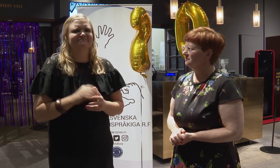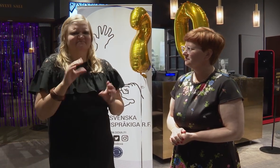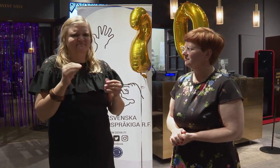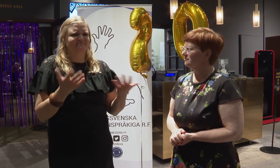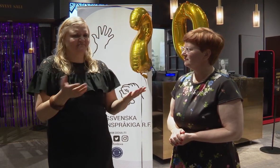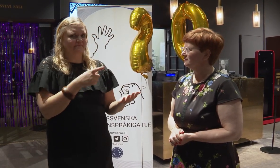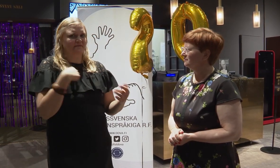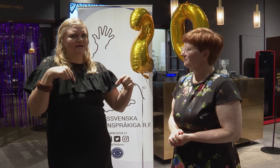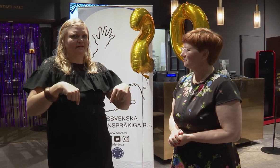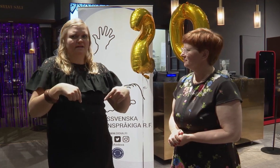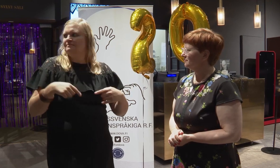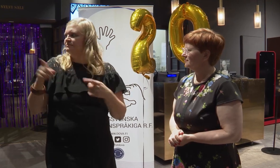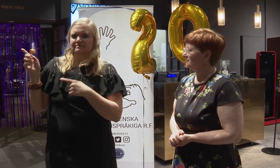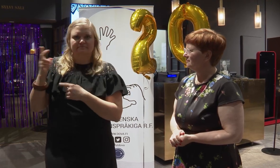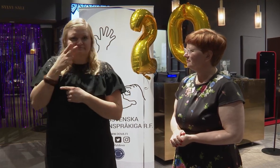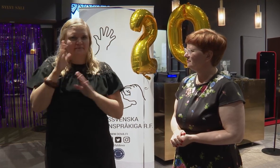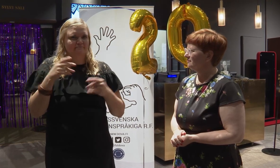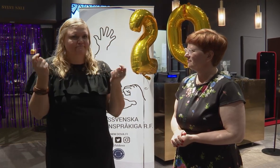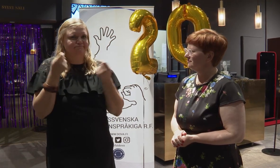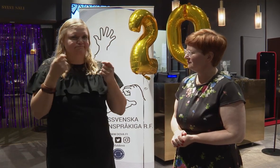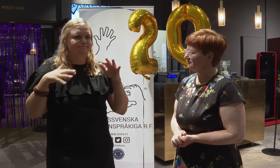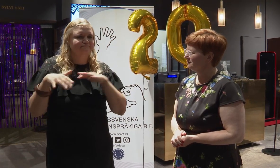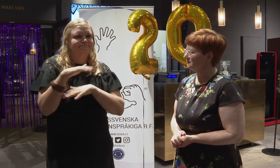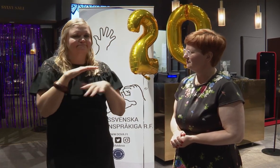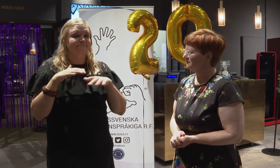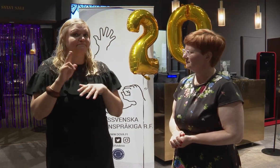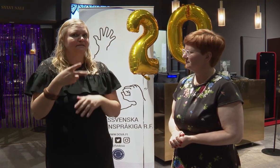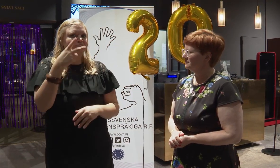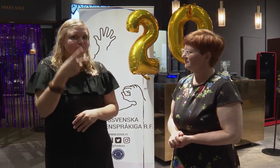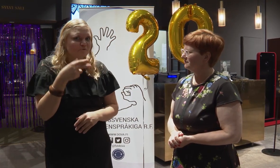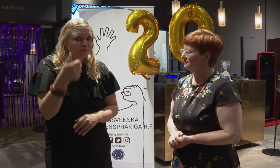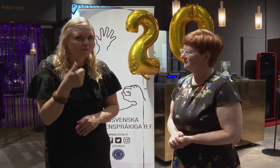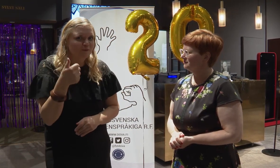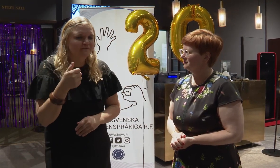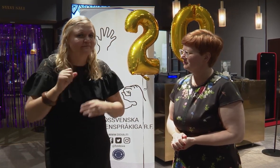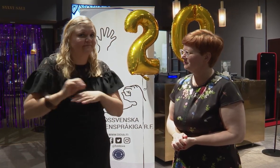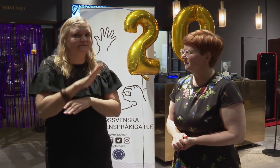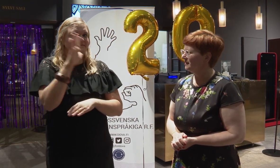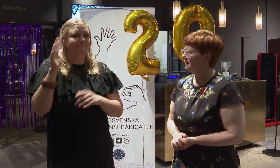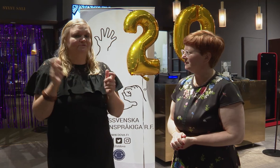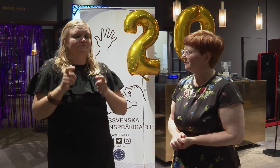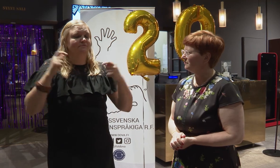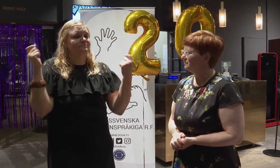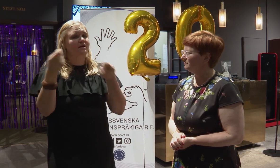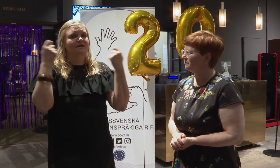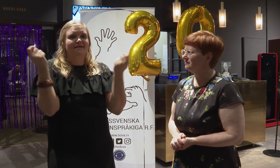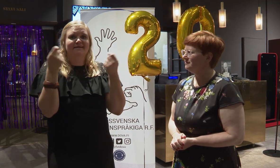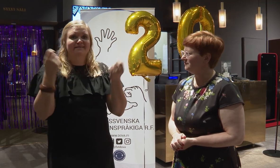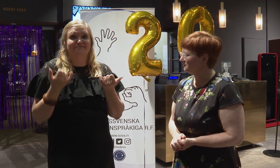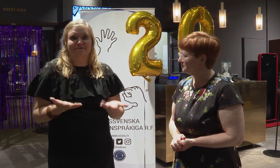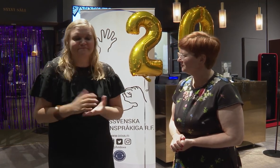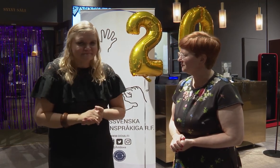Olemme siis kokoontuneet tänään tänne viettämään FST:n 20-vuotisjuhlaa.